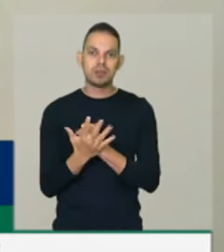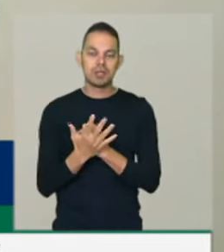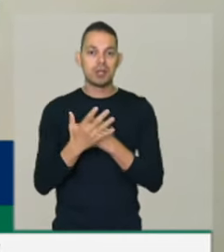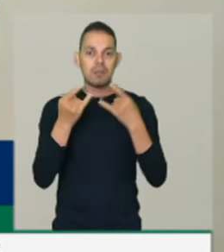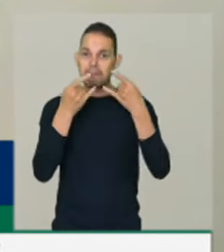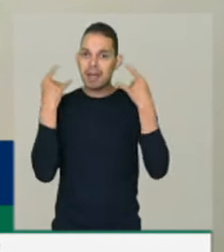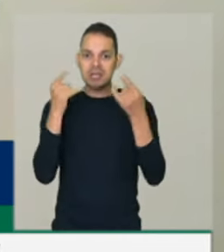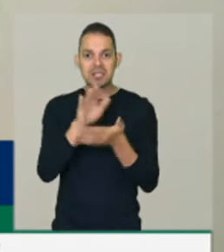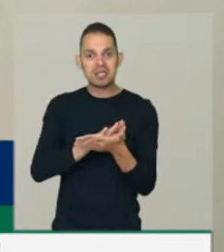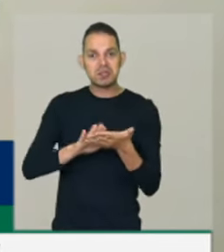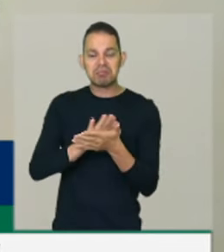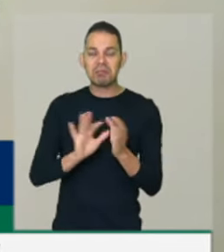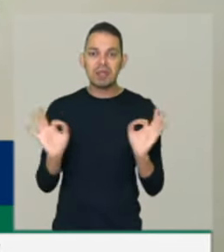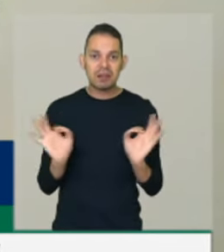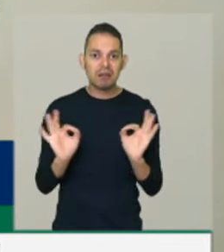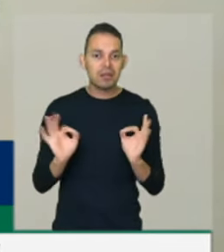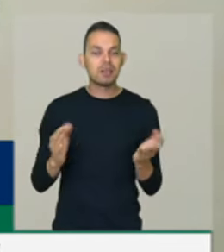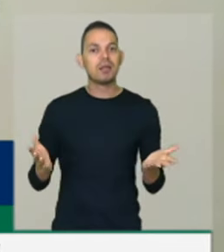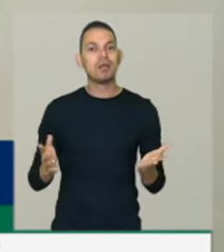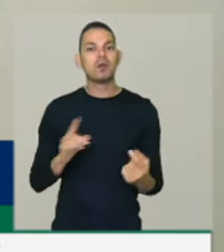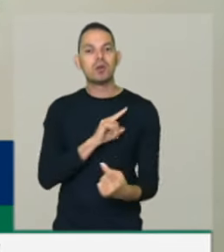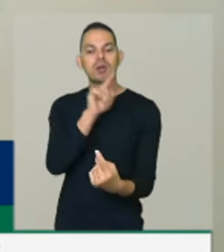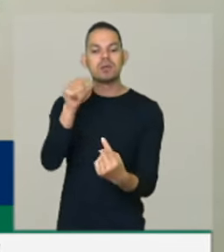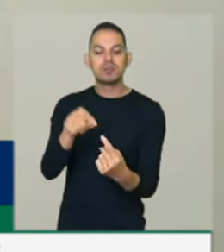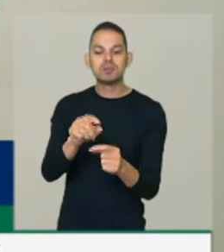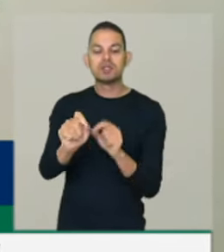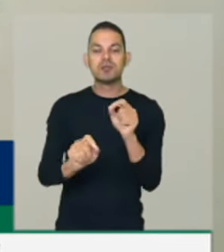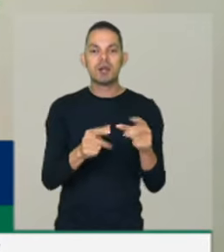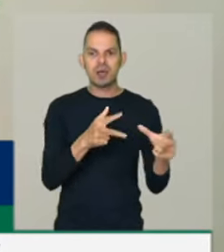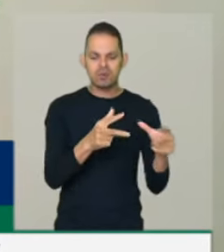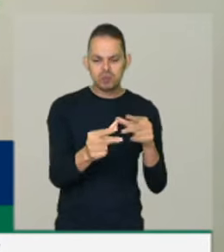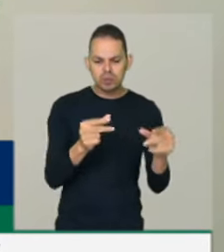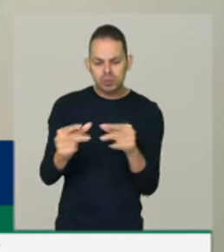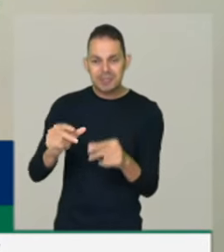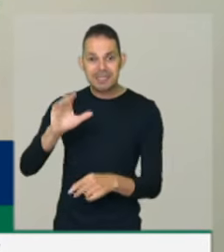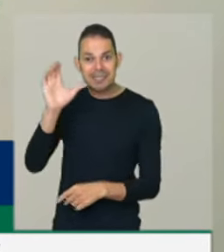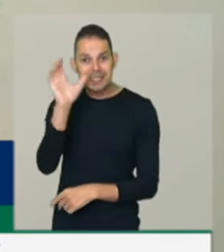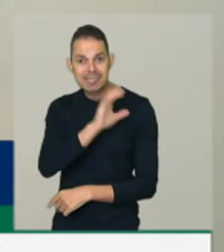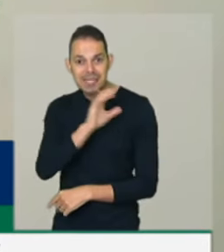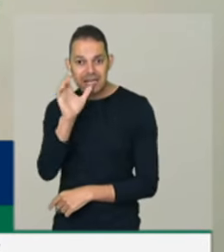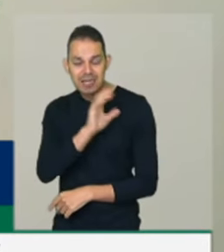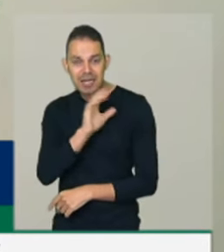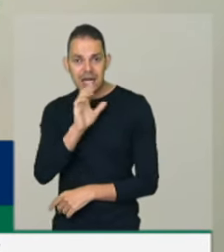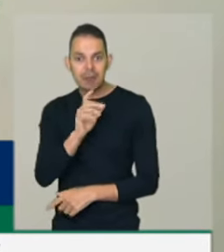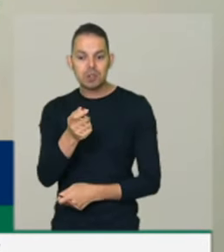OBJETIVO TEM QUE SER VACINAR O MAIS RÁPIDO POSSÍVEL PARA A ECONOMIA RETORNAR É NORMALIDADE. PARA O FUNCIONAMENTO DE NOSSAS